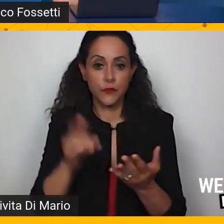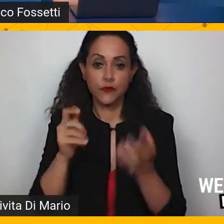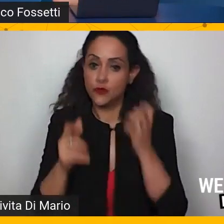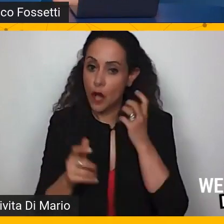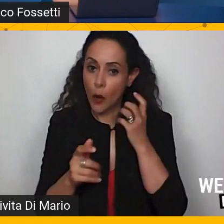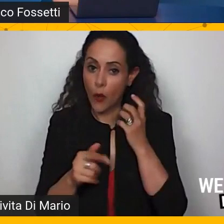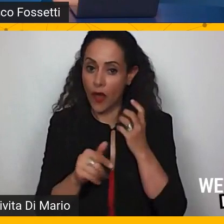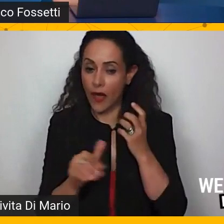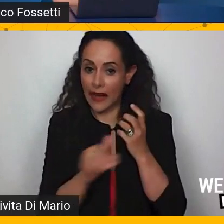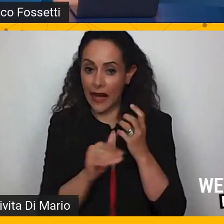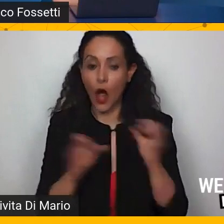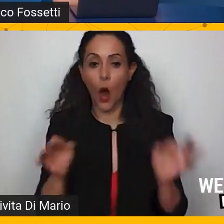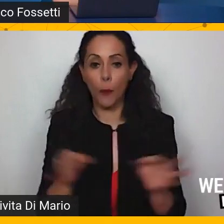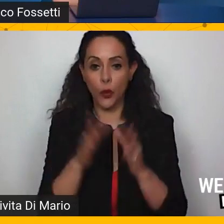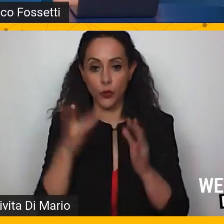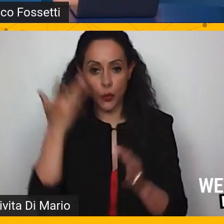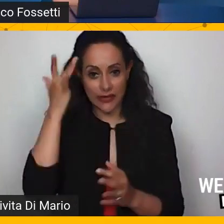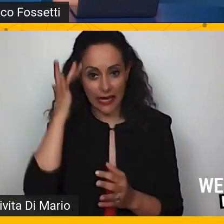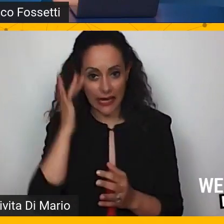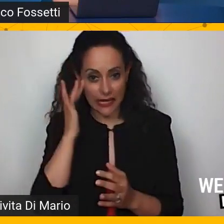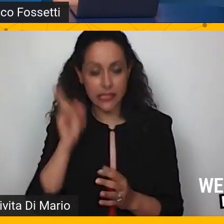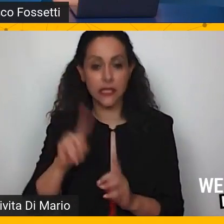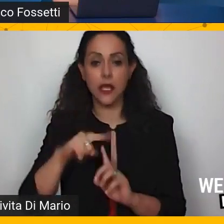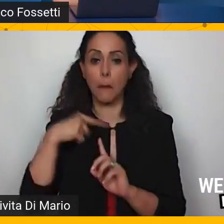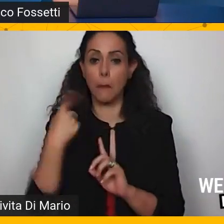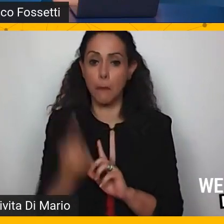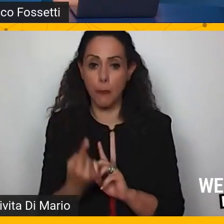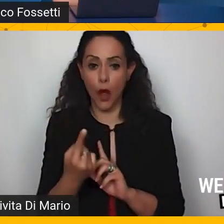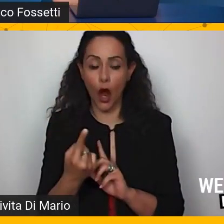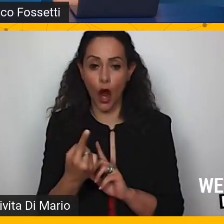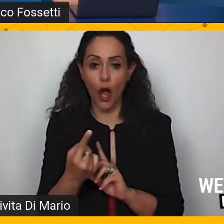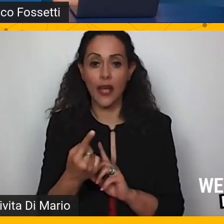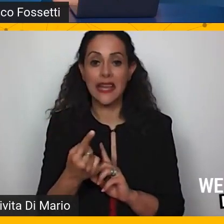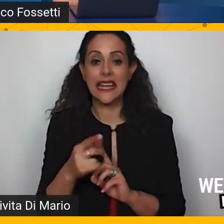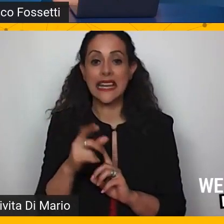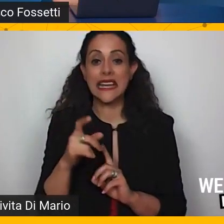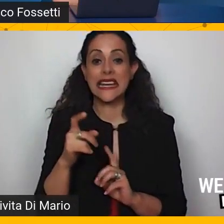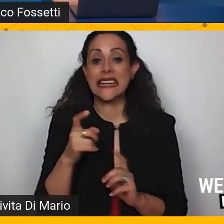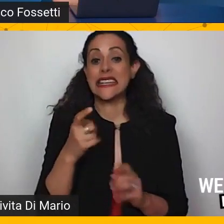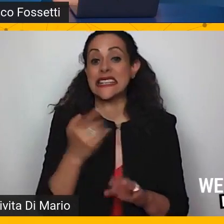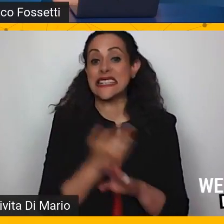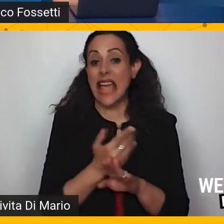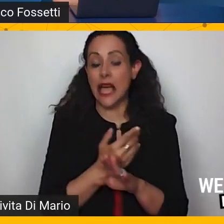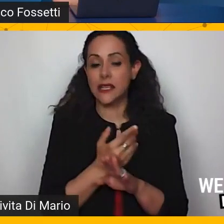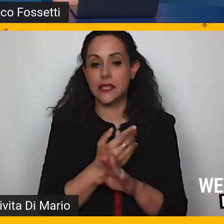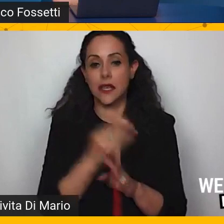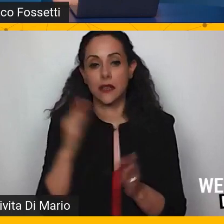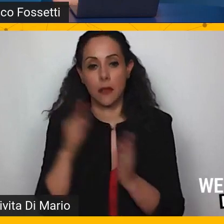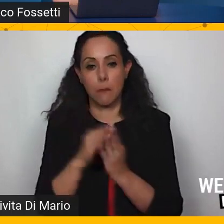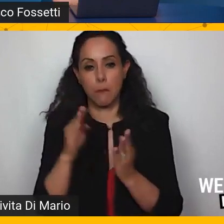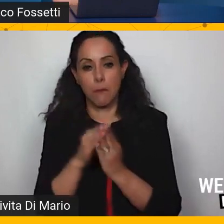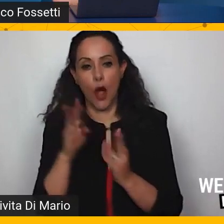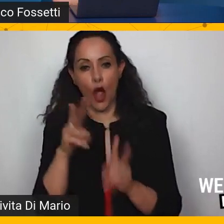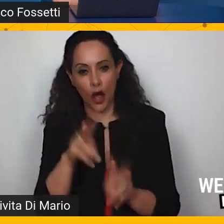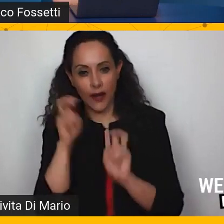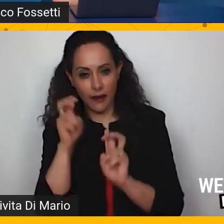opportunità ai rischi e poi abbiamo affrontato il tema del